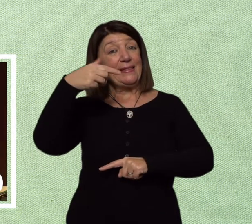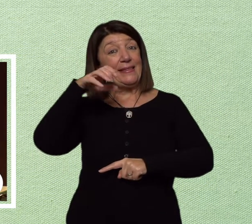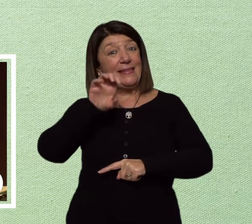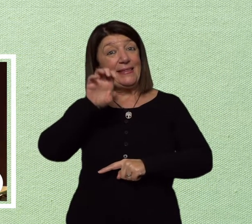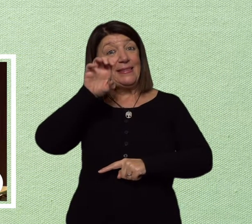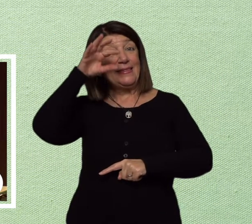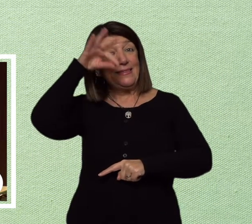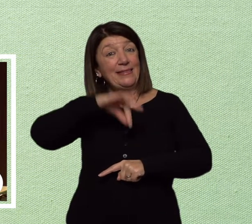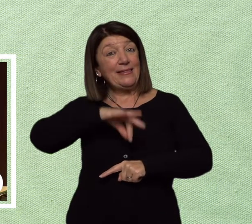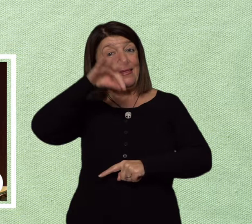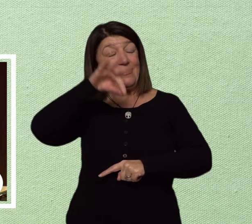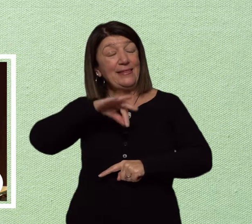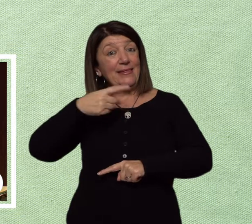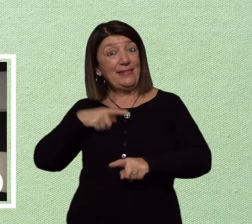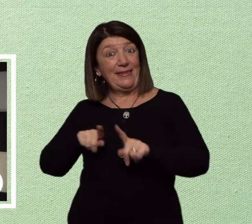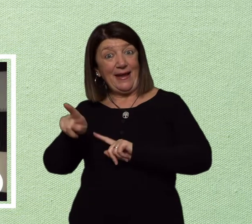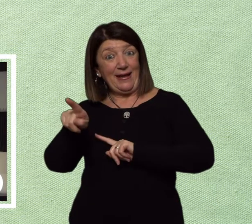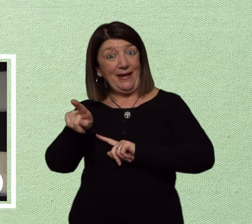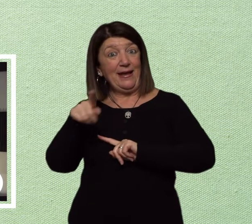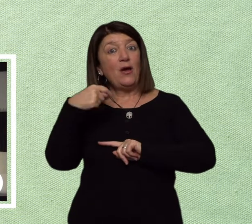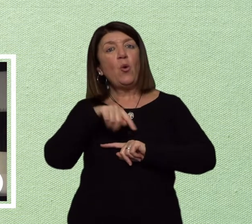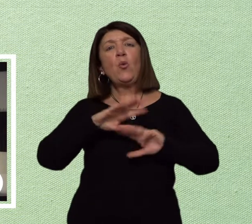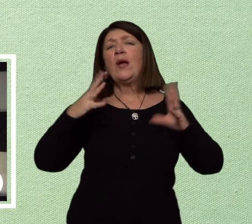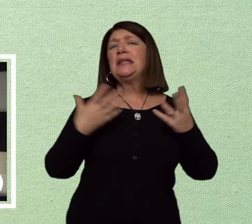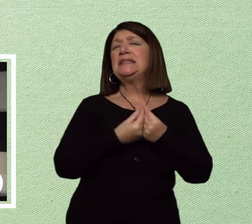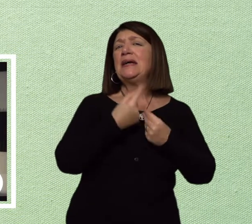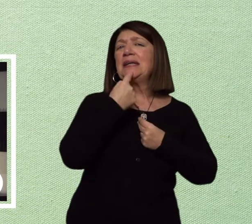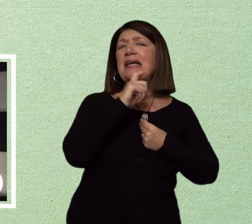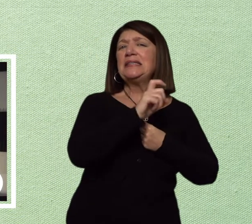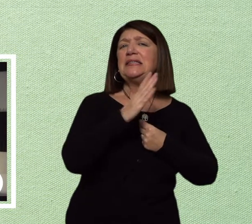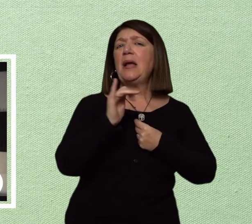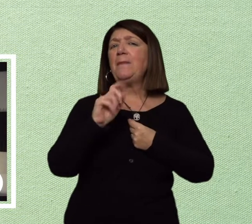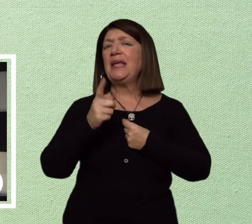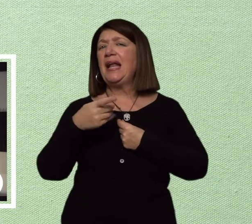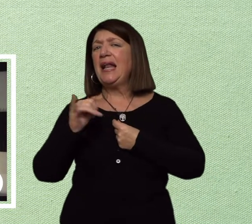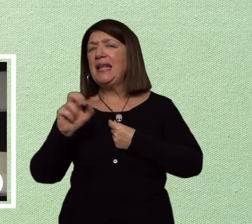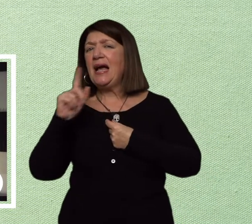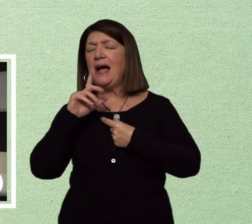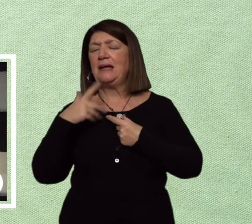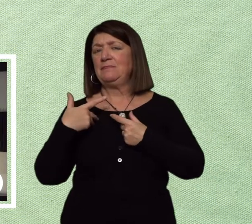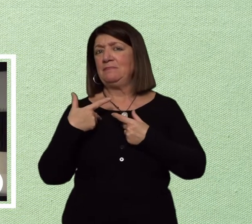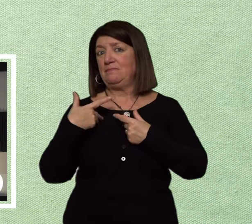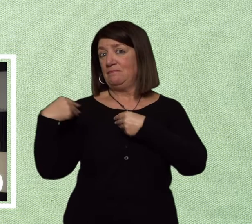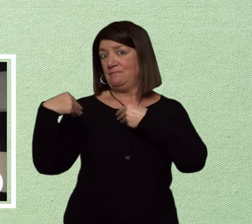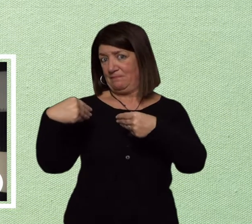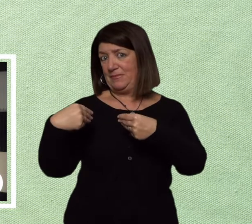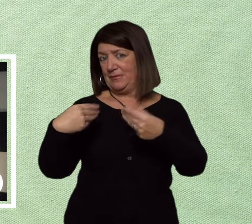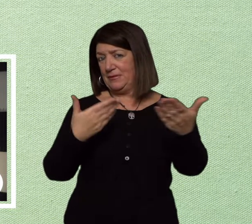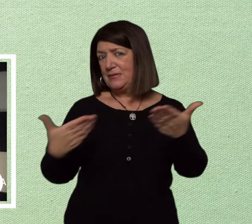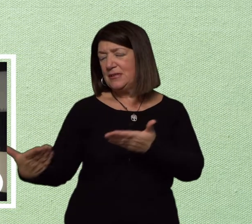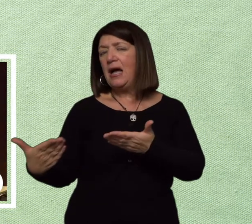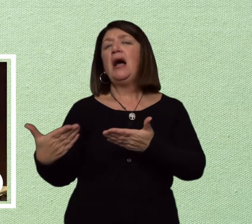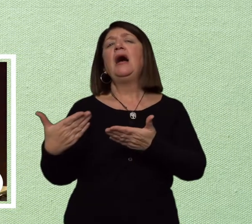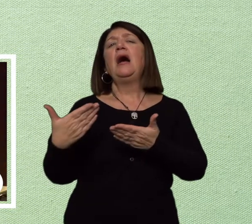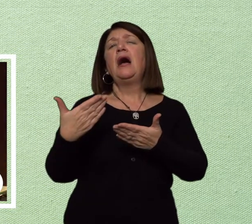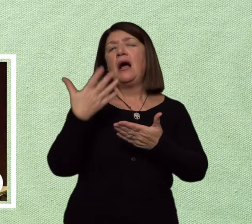di Cristina Biglia, che a breve vi presenterò, vi ricordo che a Tu per The è un progetto, un podcast